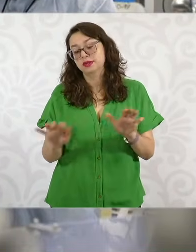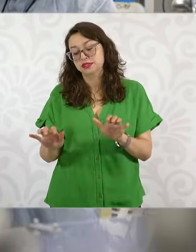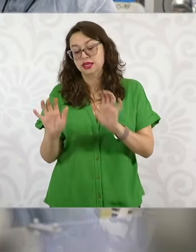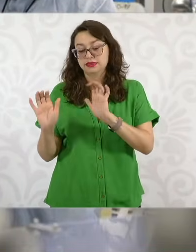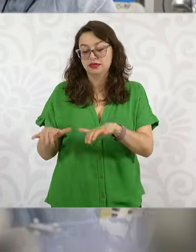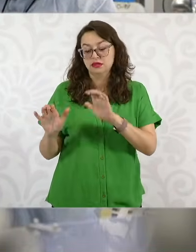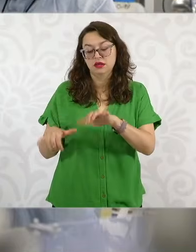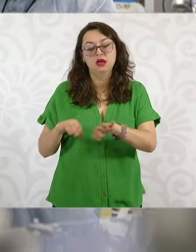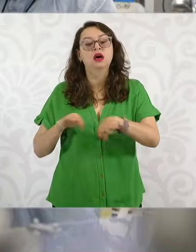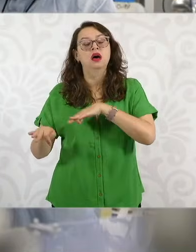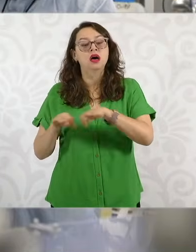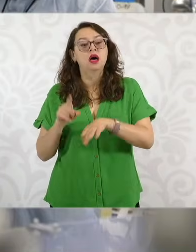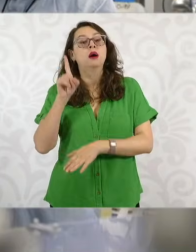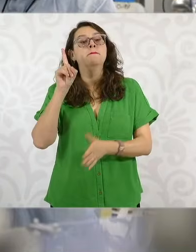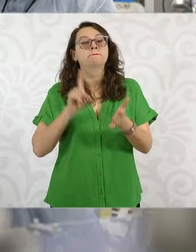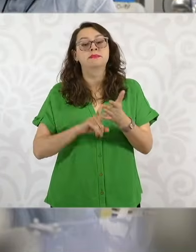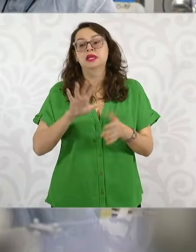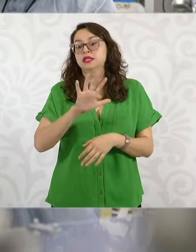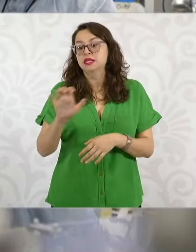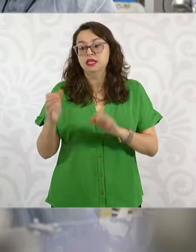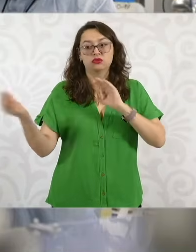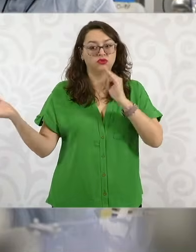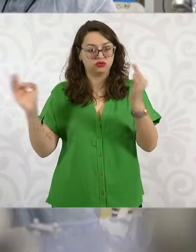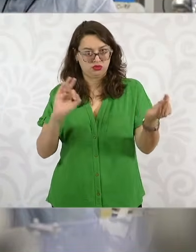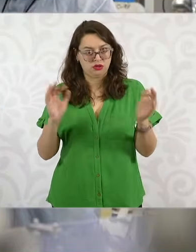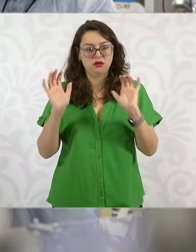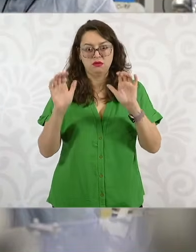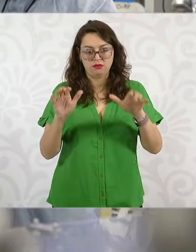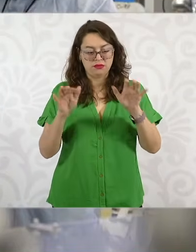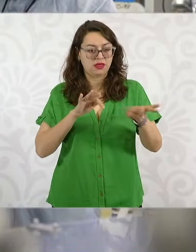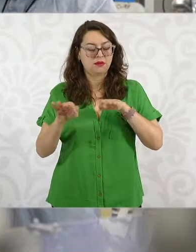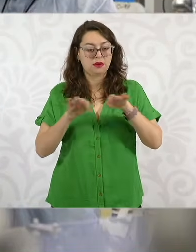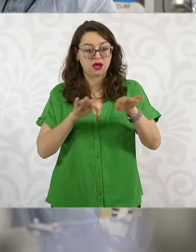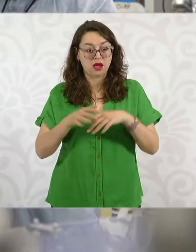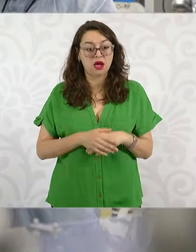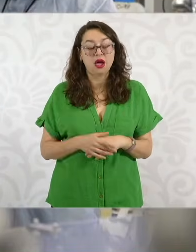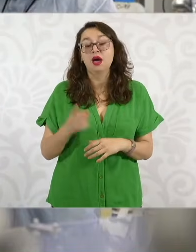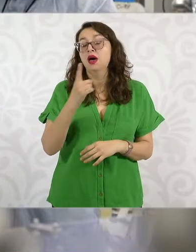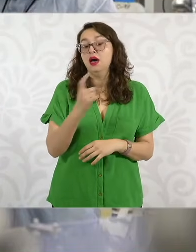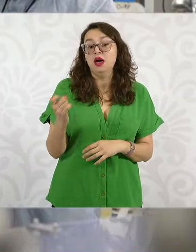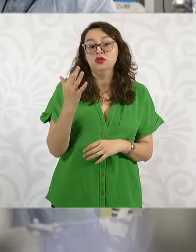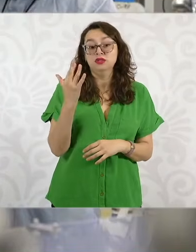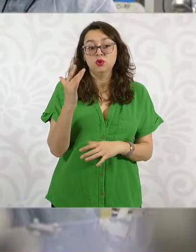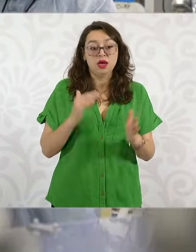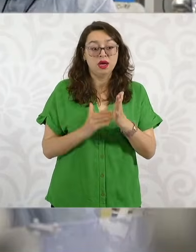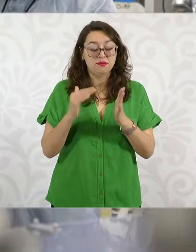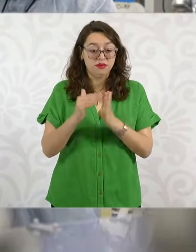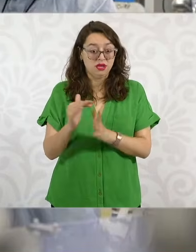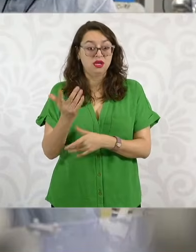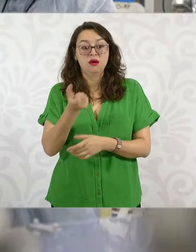directos y más de 100 indirectos. Producimos más de 150 millones de unidades de medicamentos